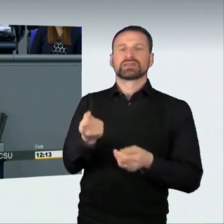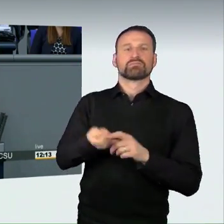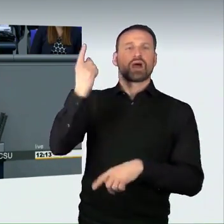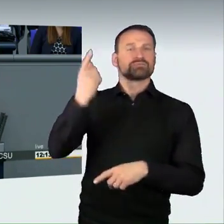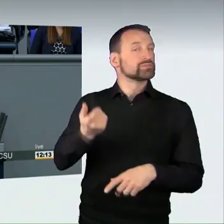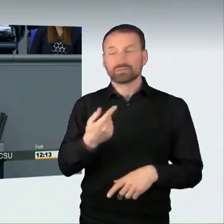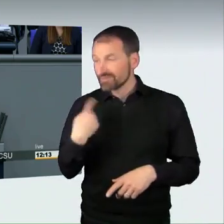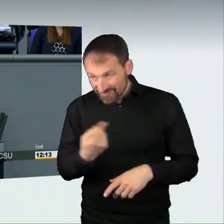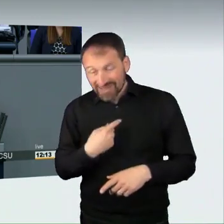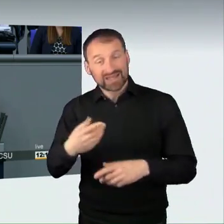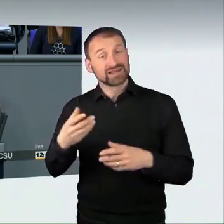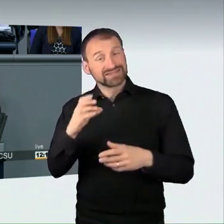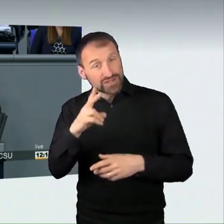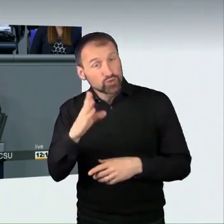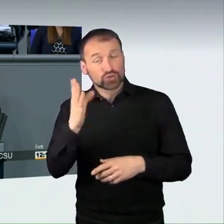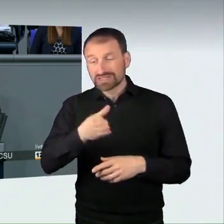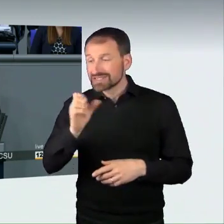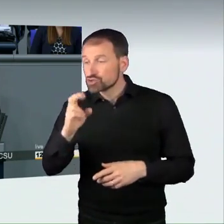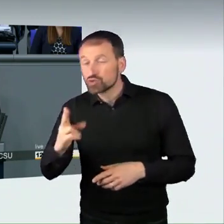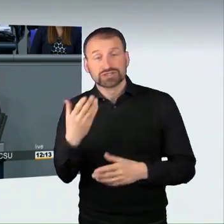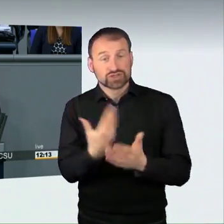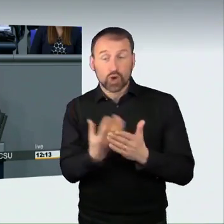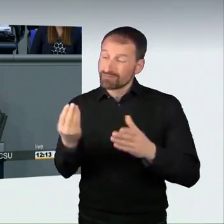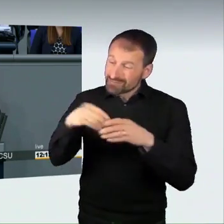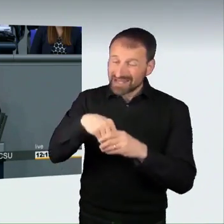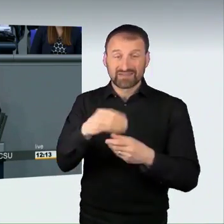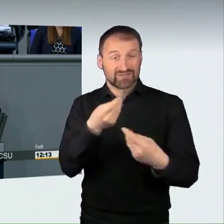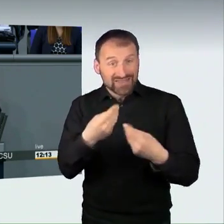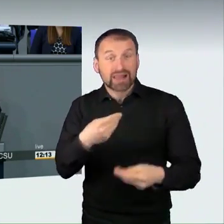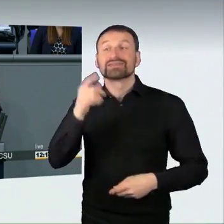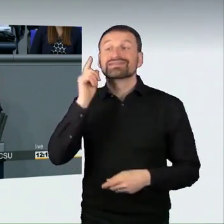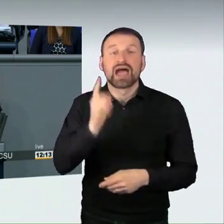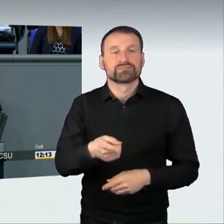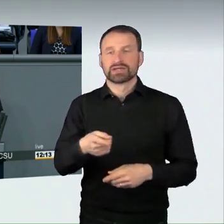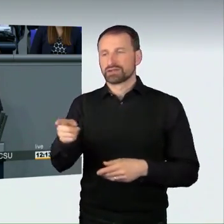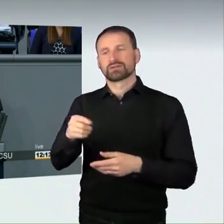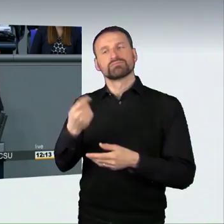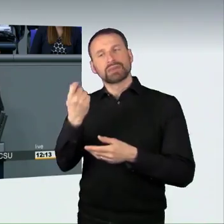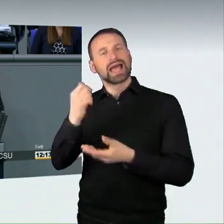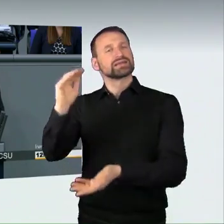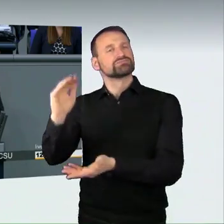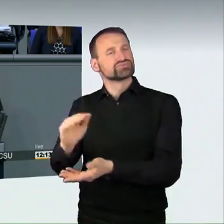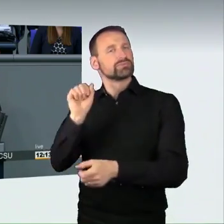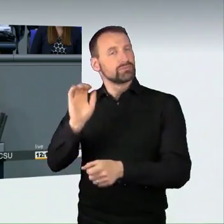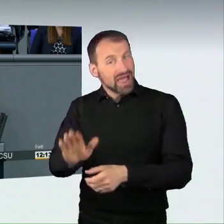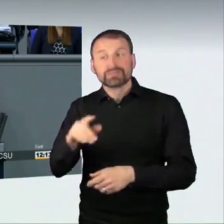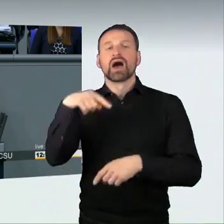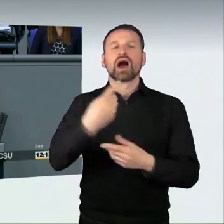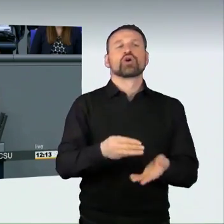und das war auch richtig so. Ich will noch einen Punkt ansprechen. Sie tun ja immer so, als seien alle Modernisierungen Luxusmodernisierungen,